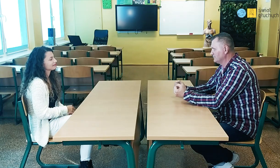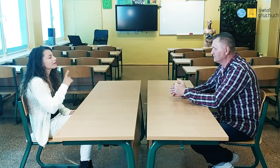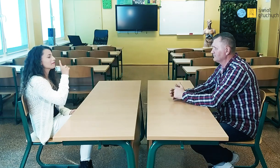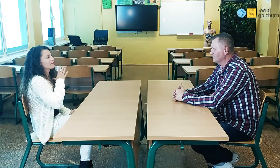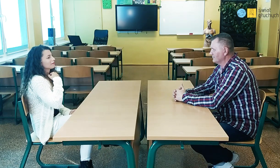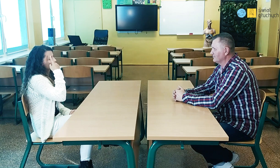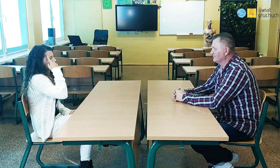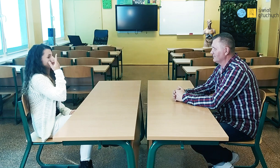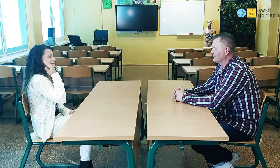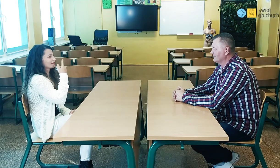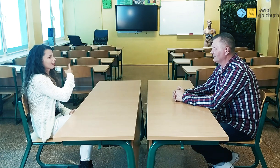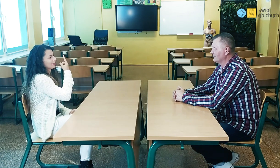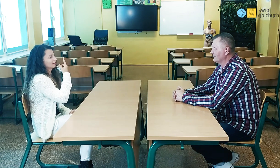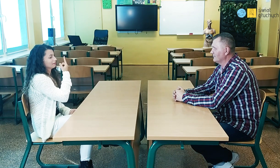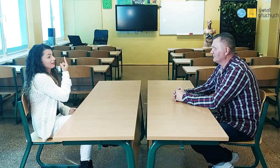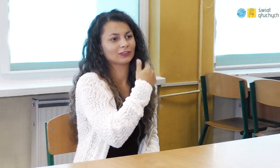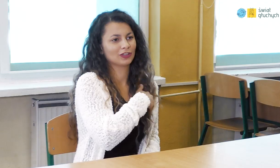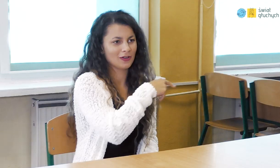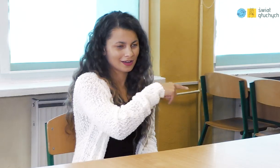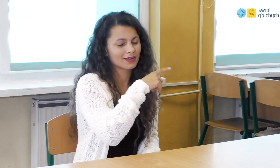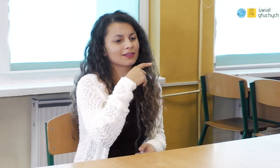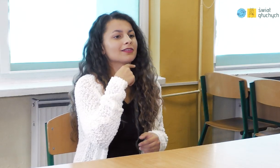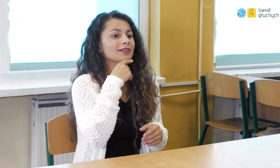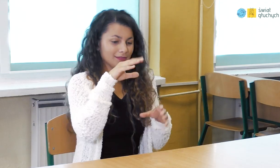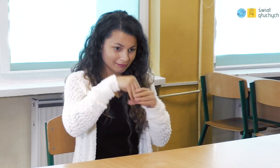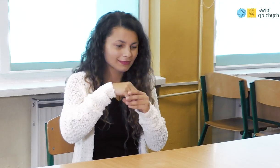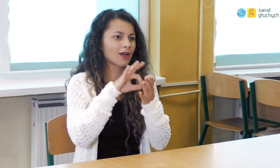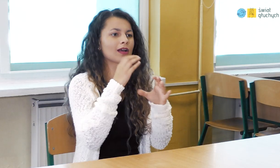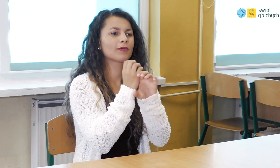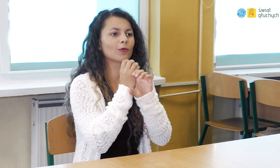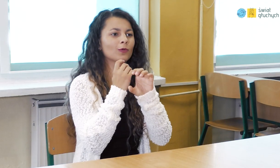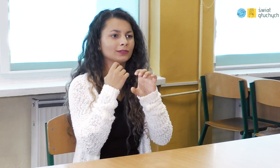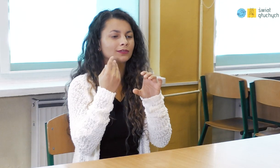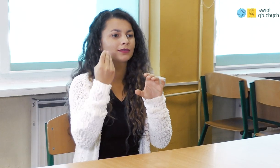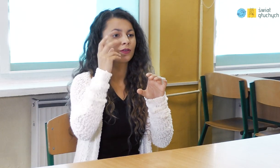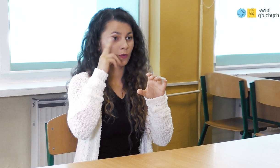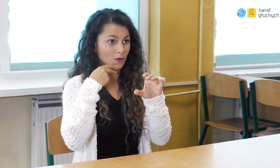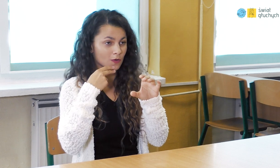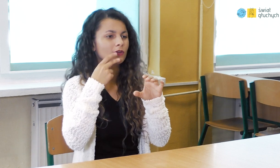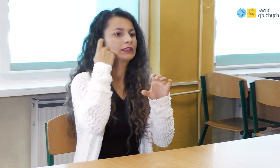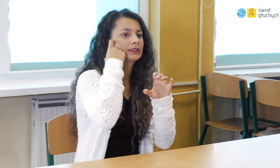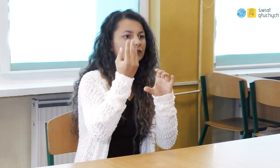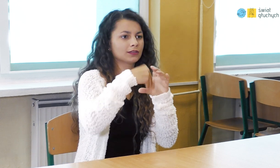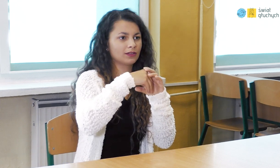Nie. Pamiętam pewną sytuację. W pierwszej szkole jeździliśmy busem